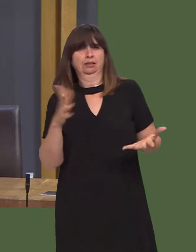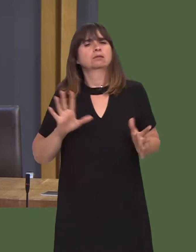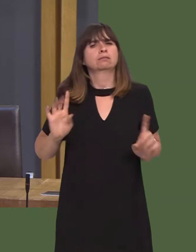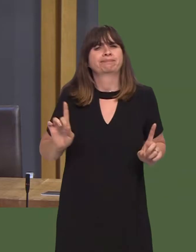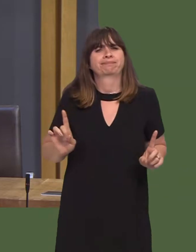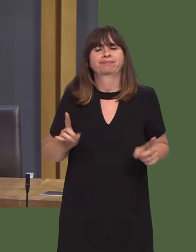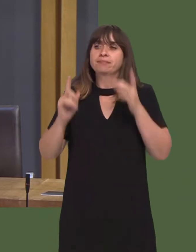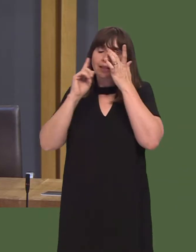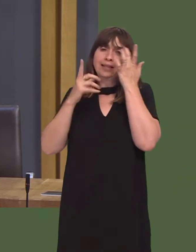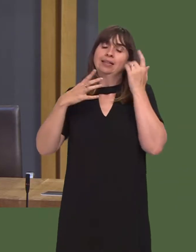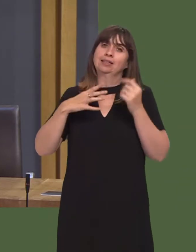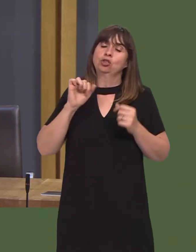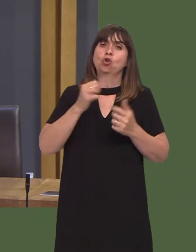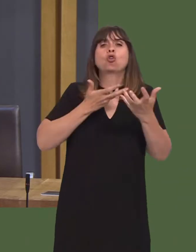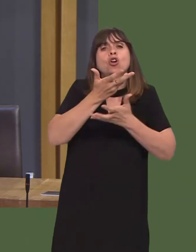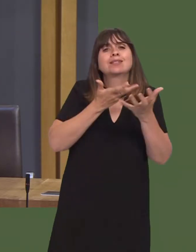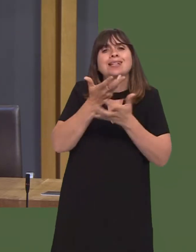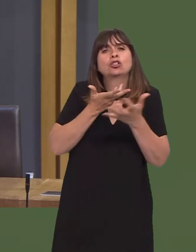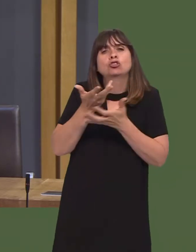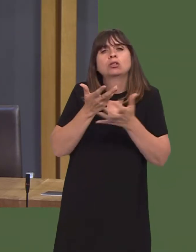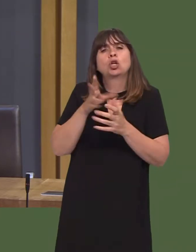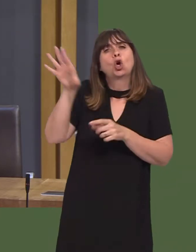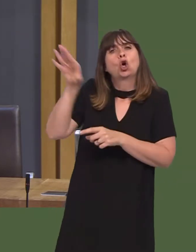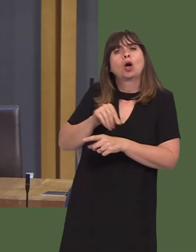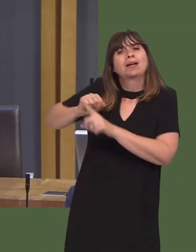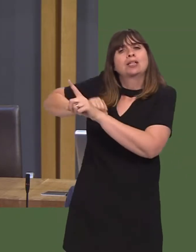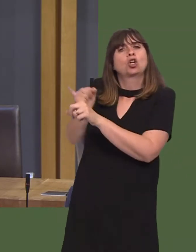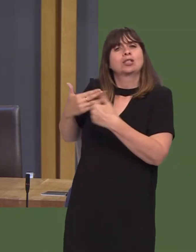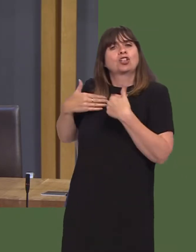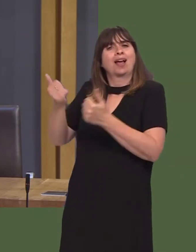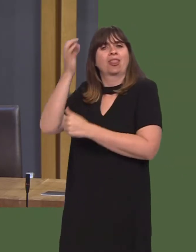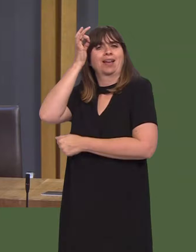ymgynghoriad chi wediíi seilio ar gyngor iechyd yr Alban, sydd wediíi ddisgrifio yn